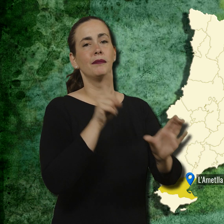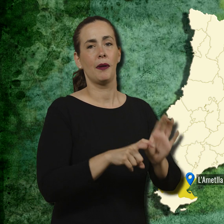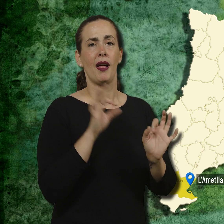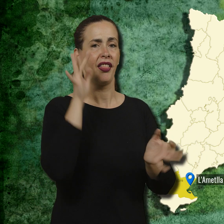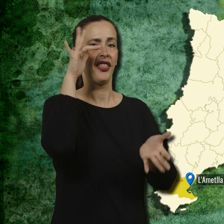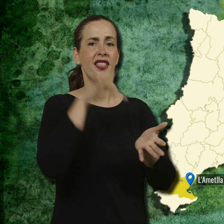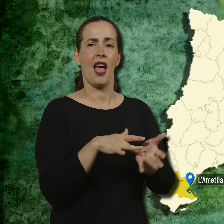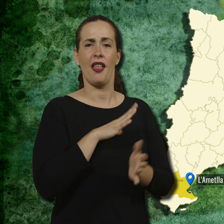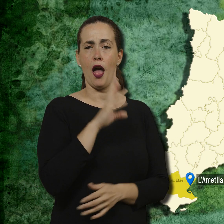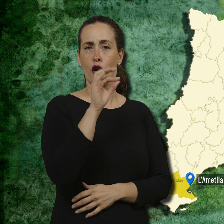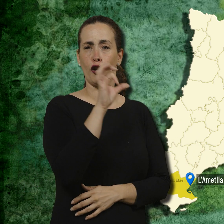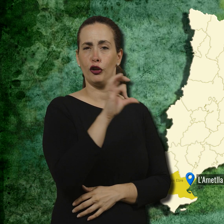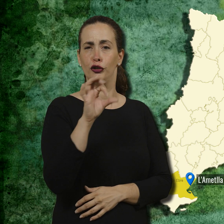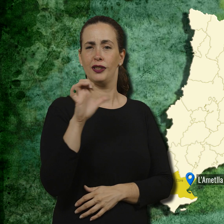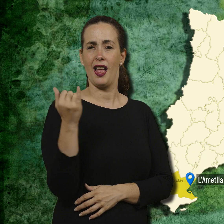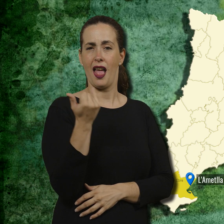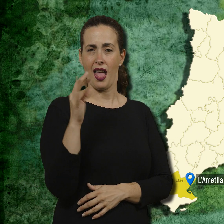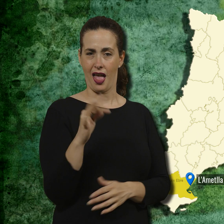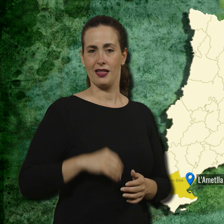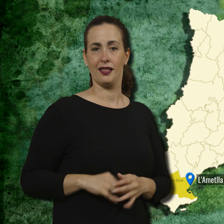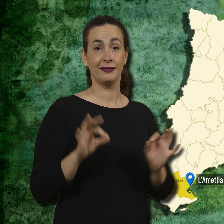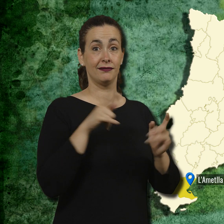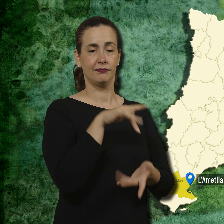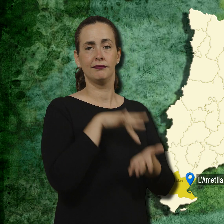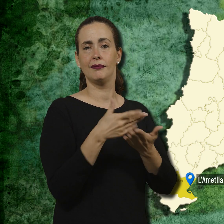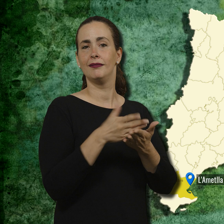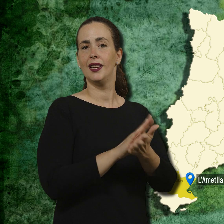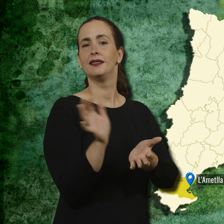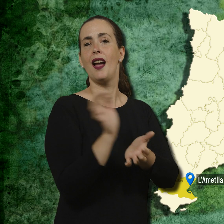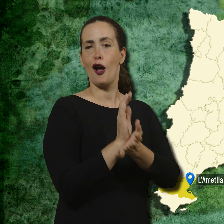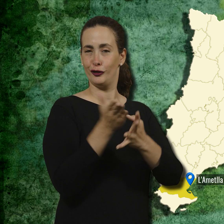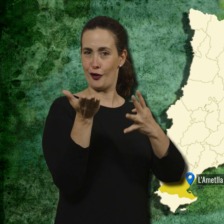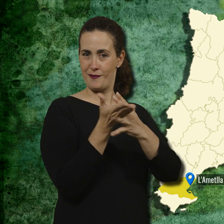Participar en la Diada del Rossejat, a mitjan agost.